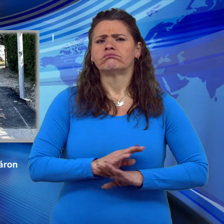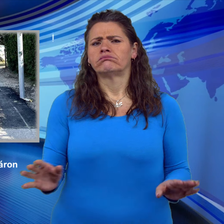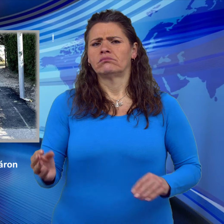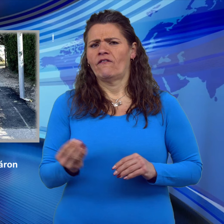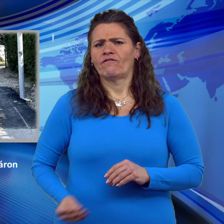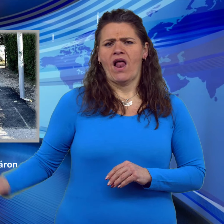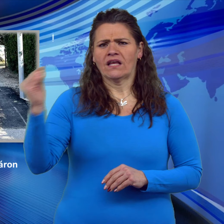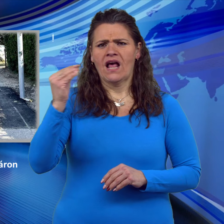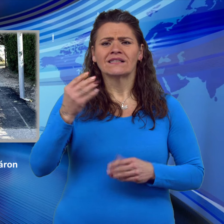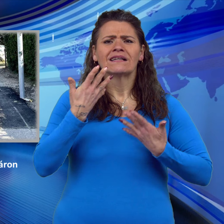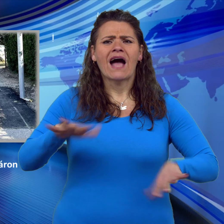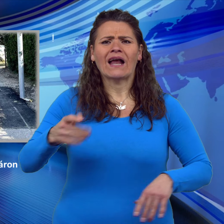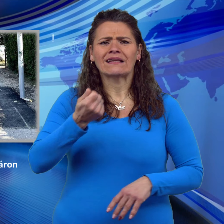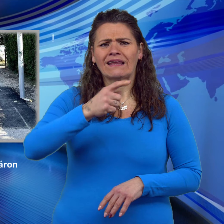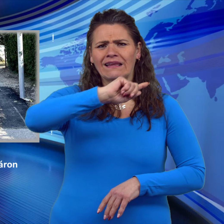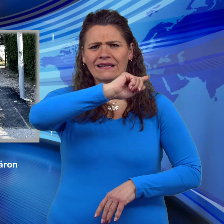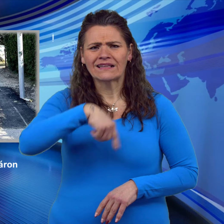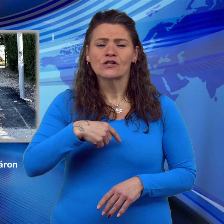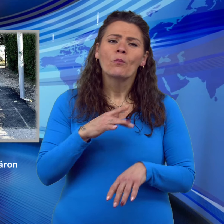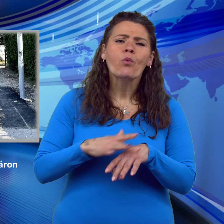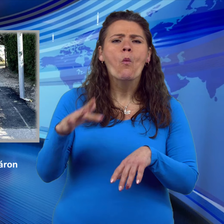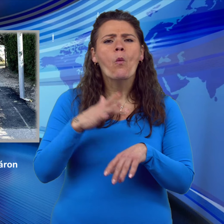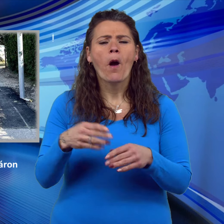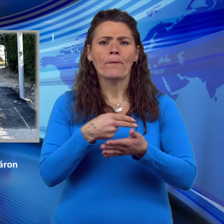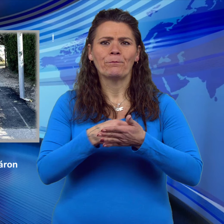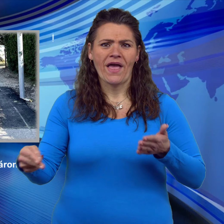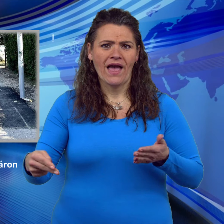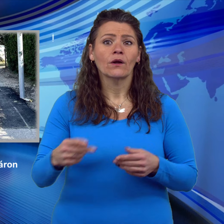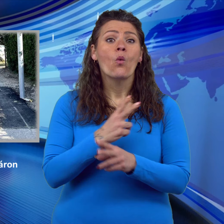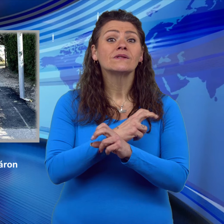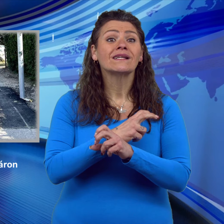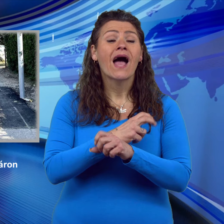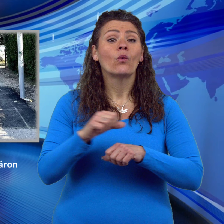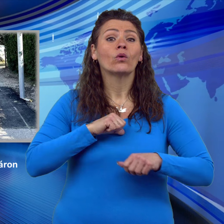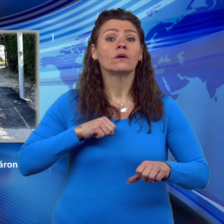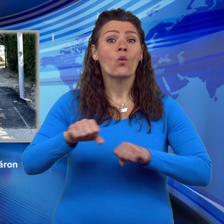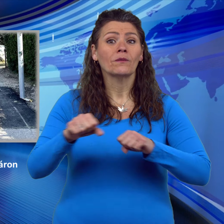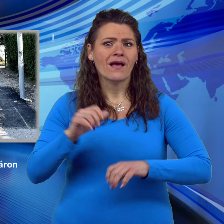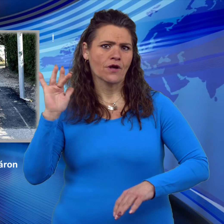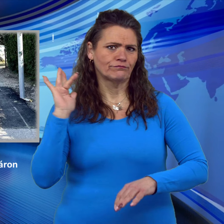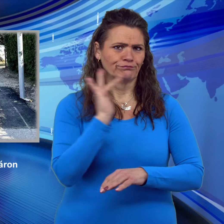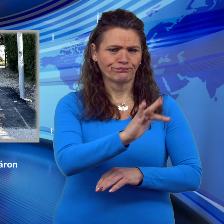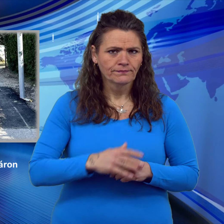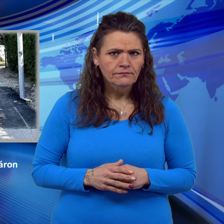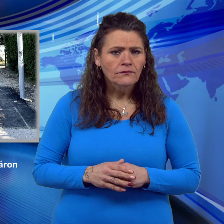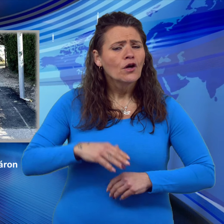el is indított kártérítési próbapert a schattendorfi önkormányzat ellen.